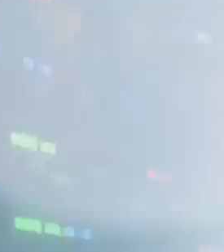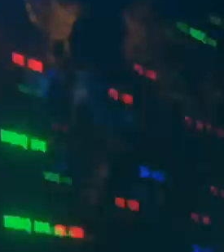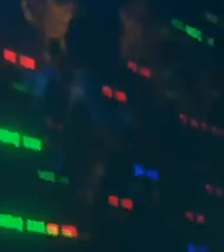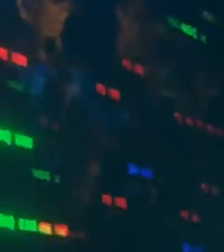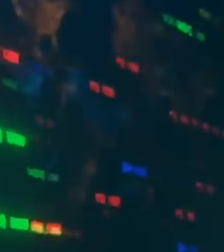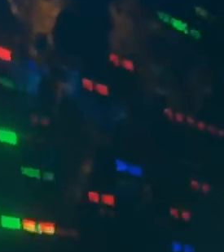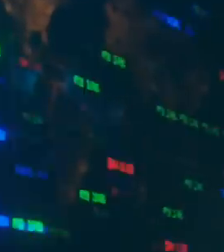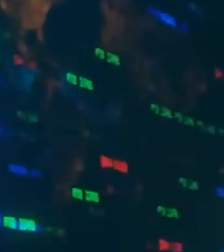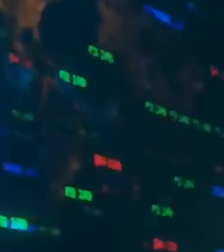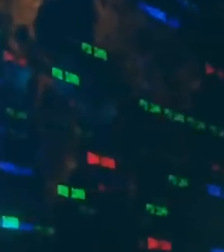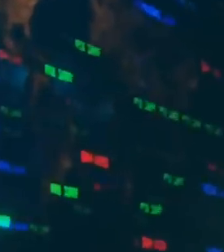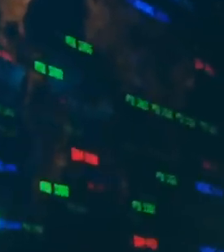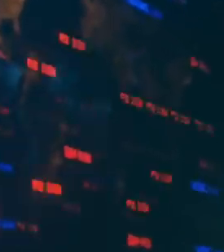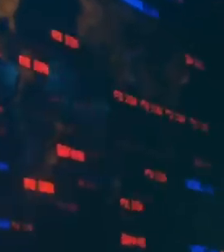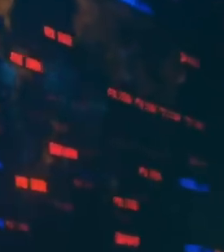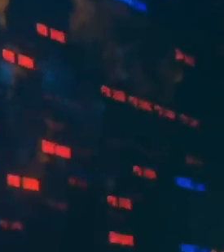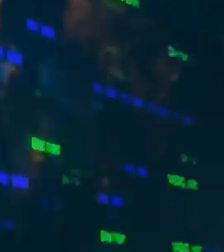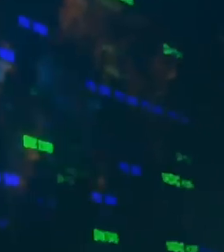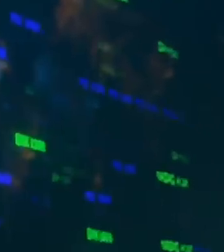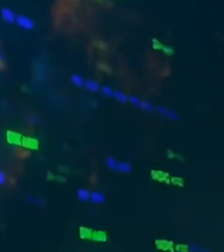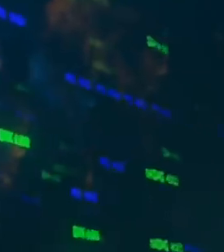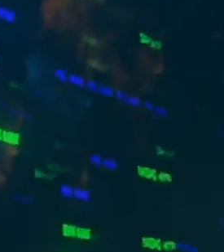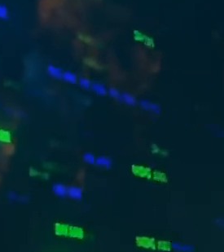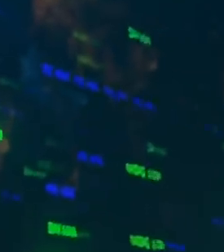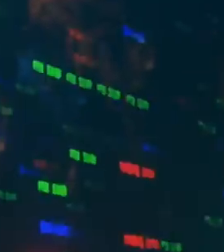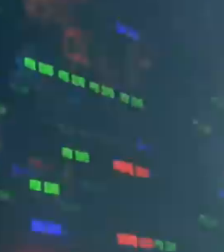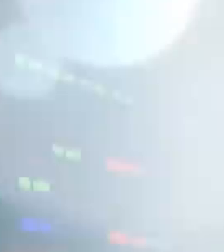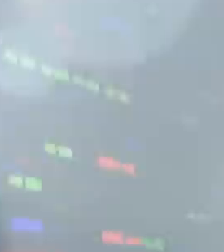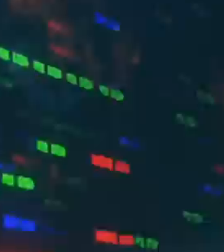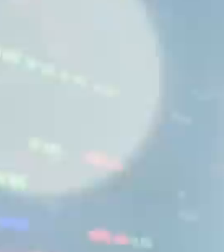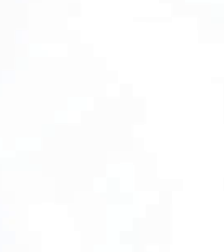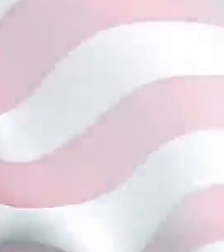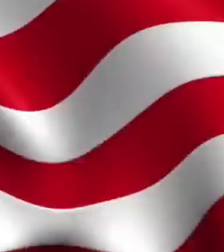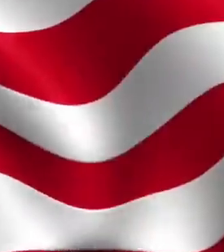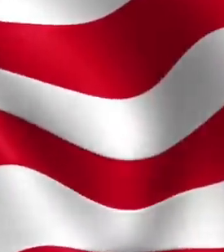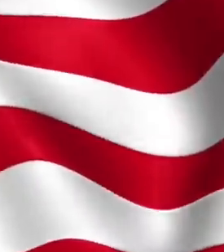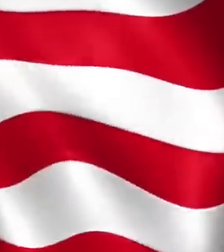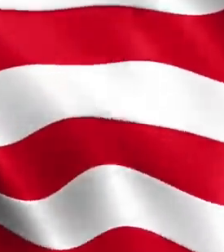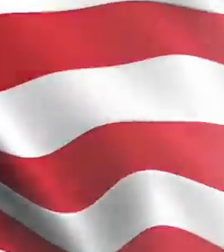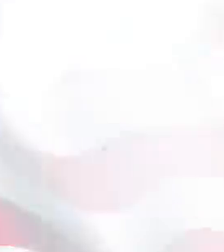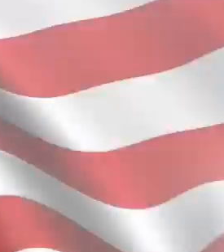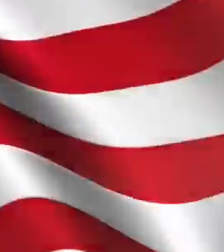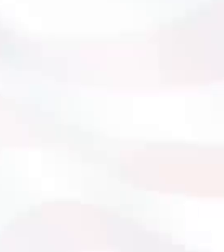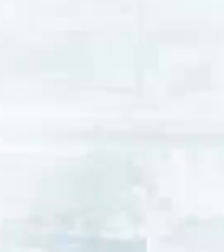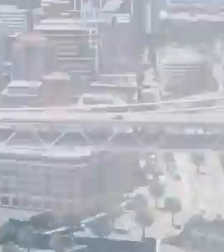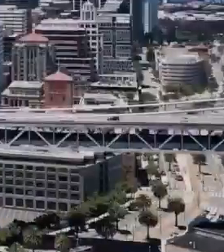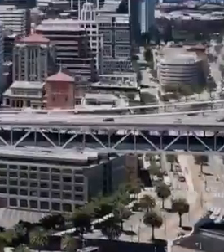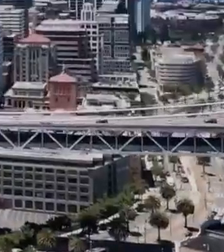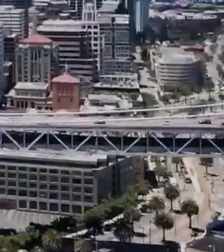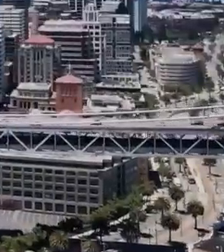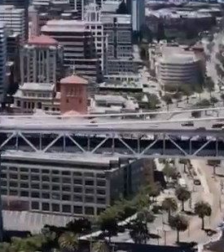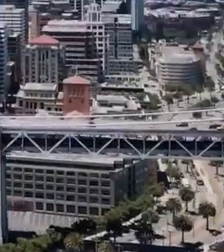del mundo fue fundada en el año de 1909 y tiene su sucede en Los Ángeles California